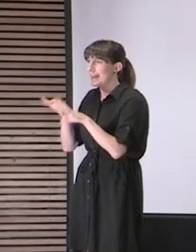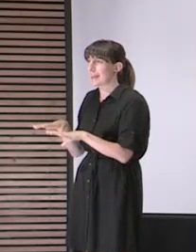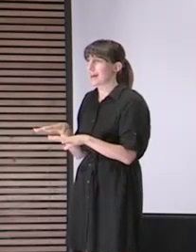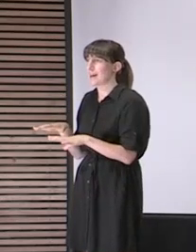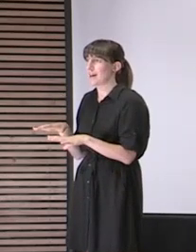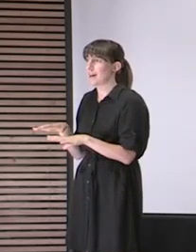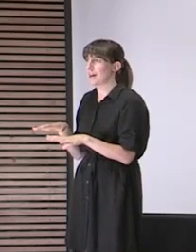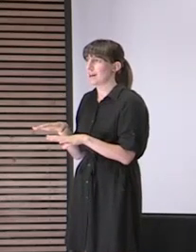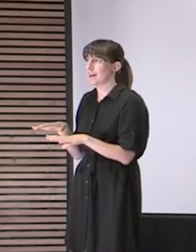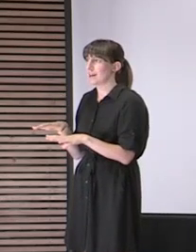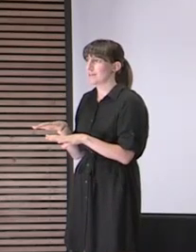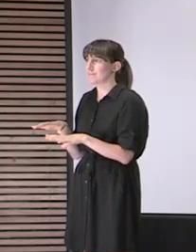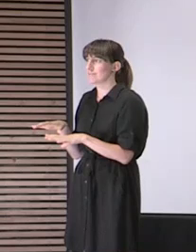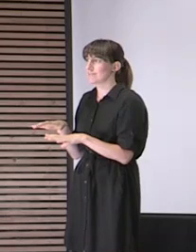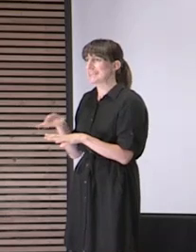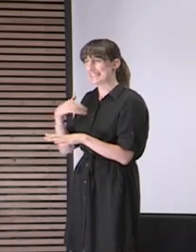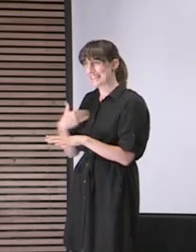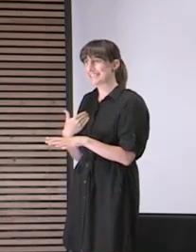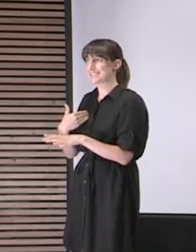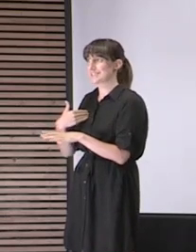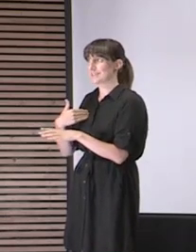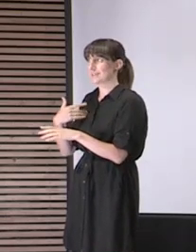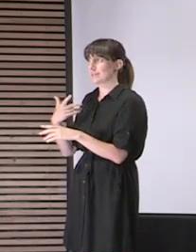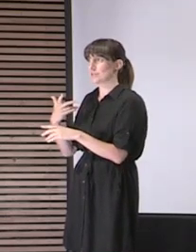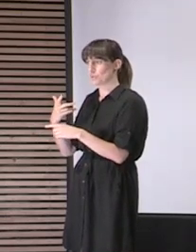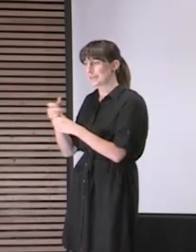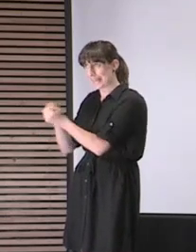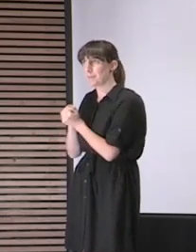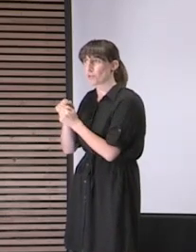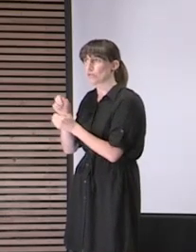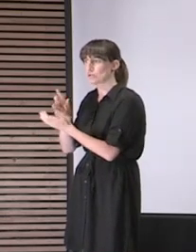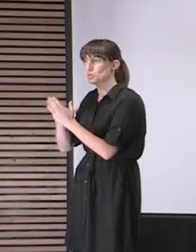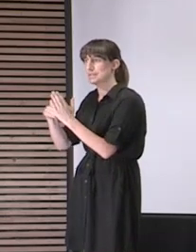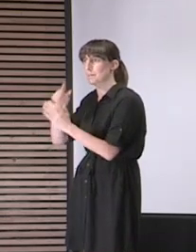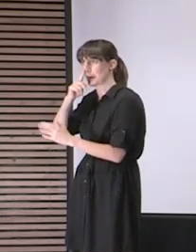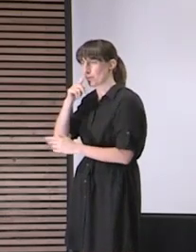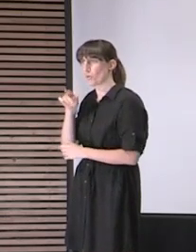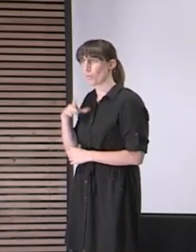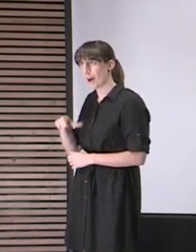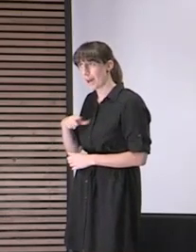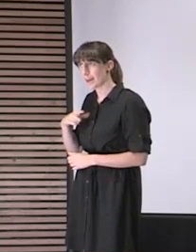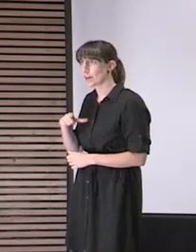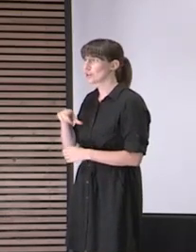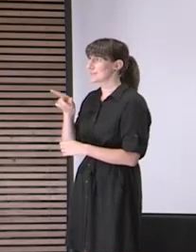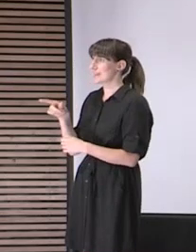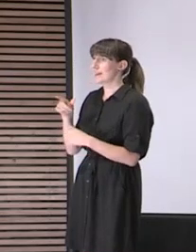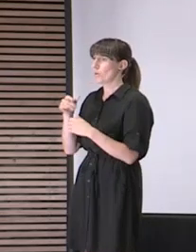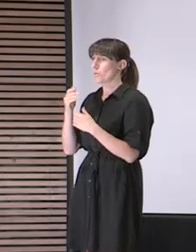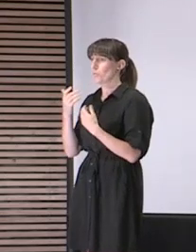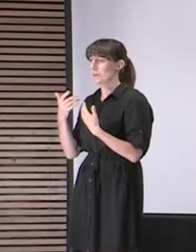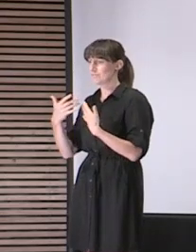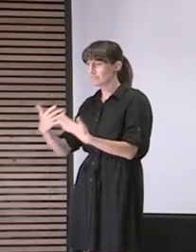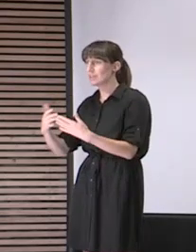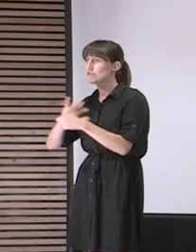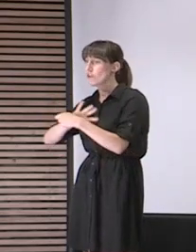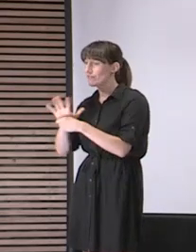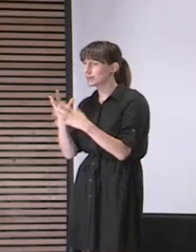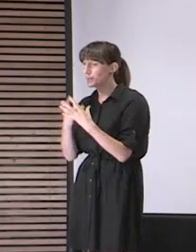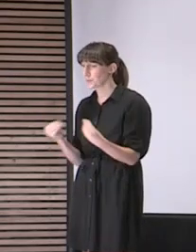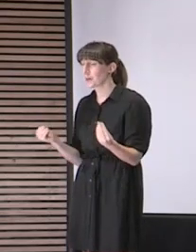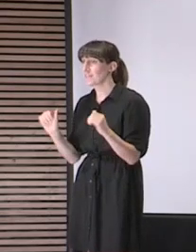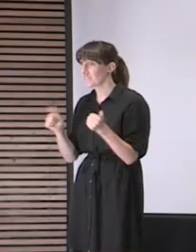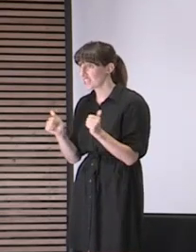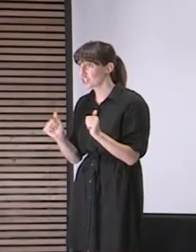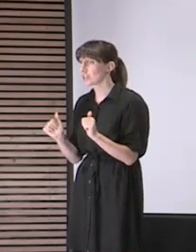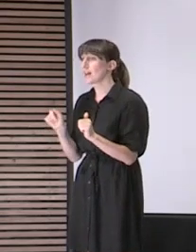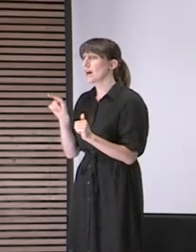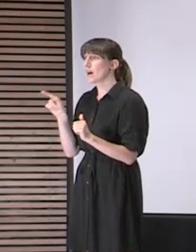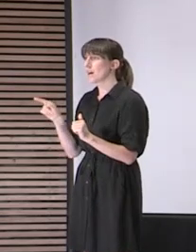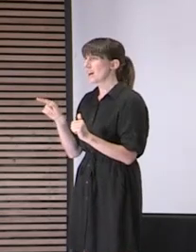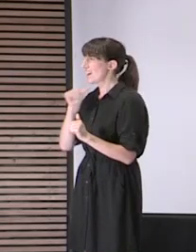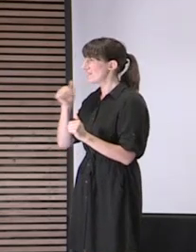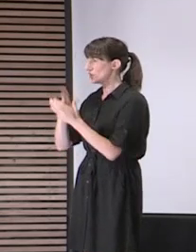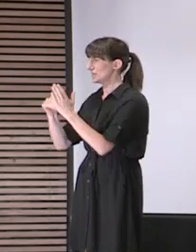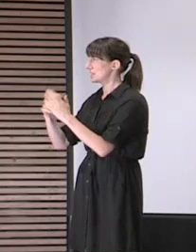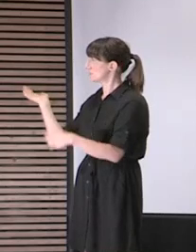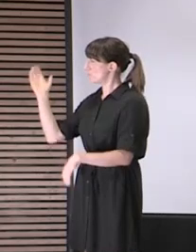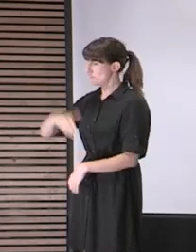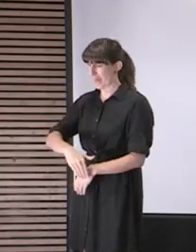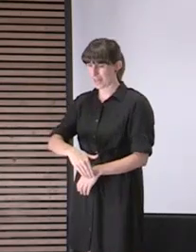puede verse afectado puede no